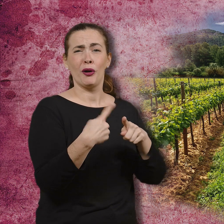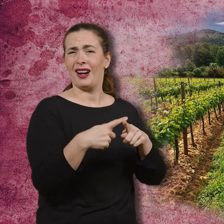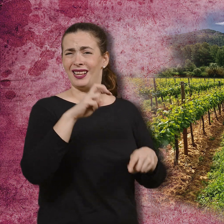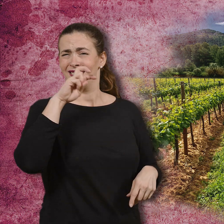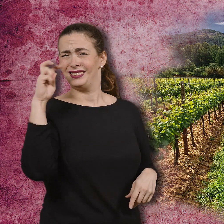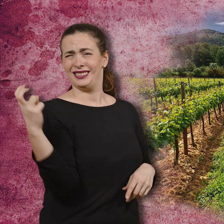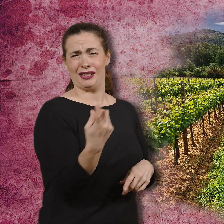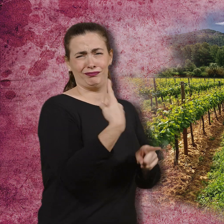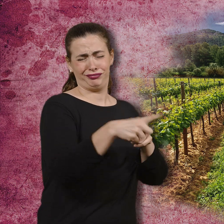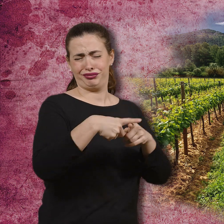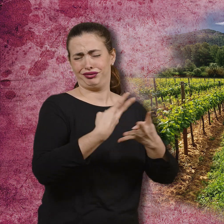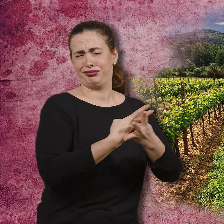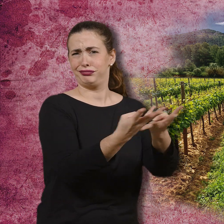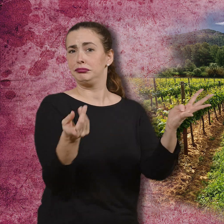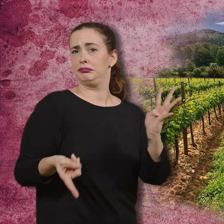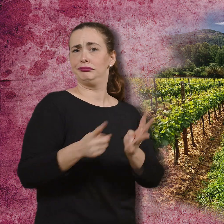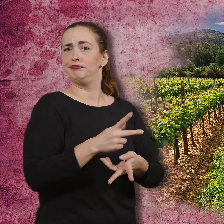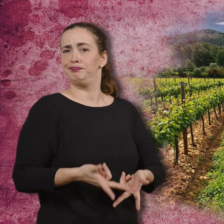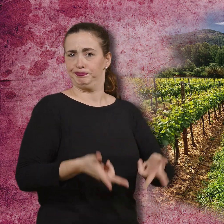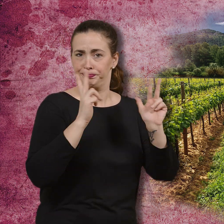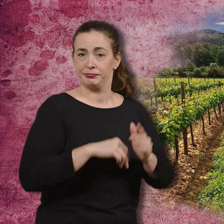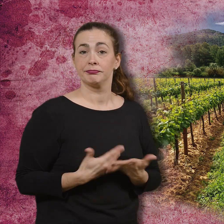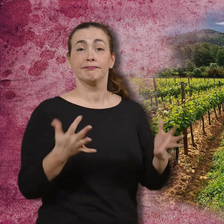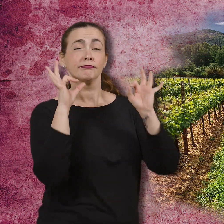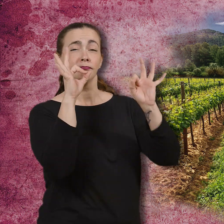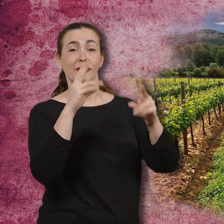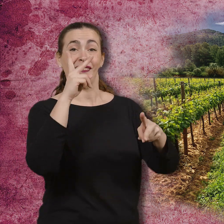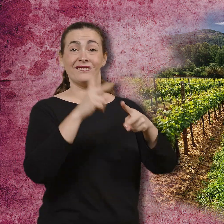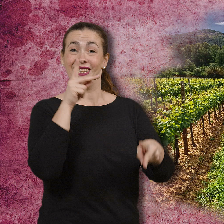ja que disposa d'un ampli ventall de varietats autoritzades.